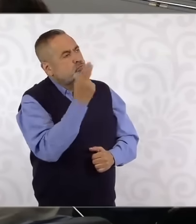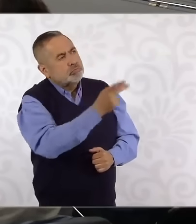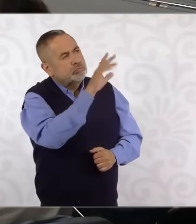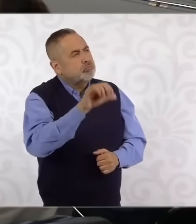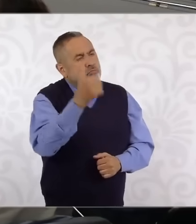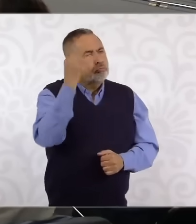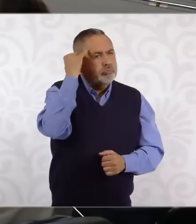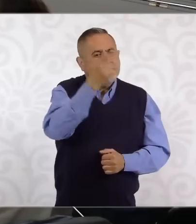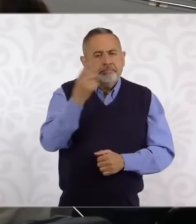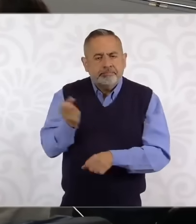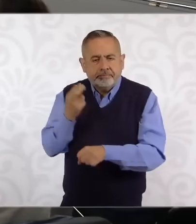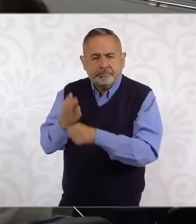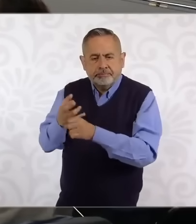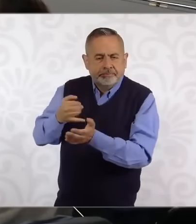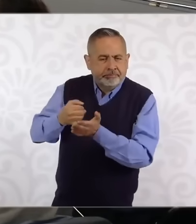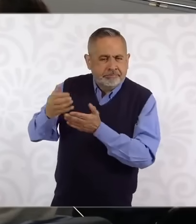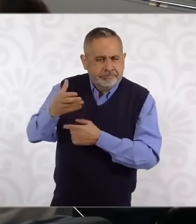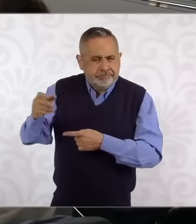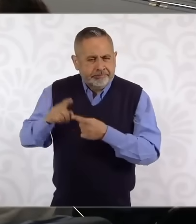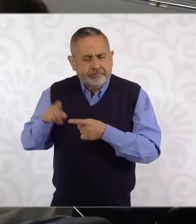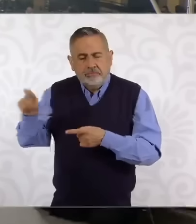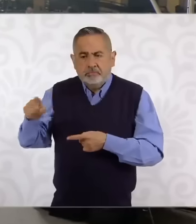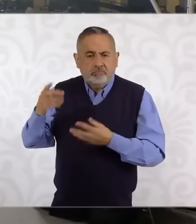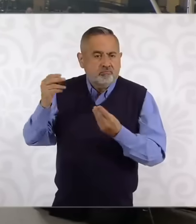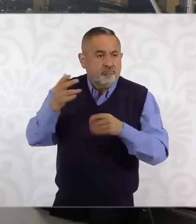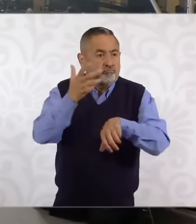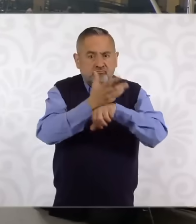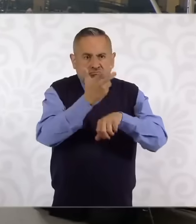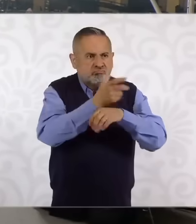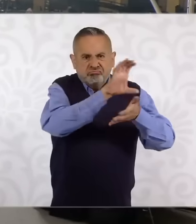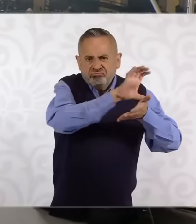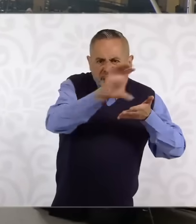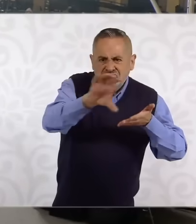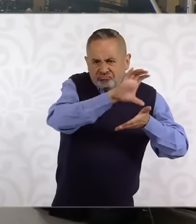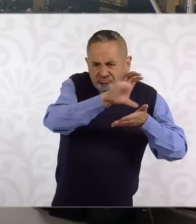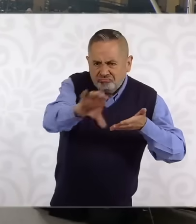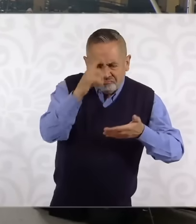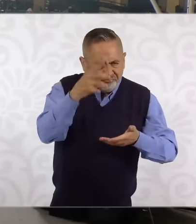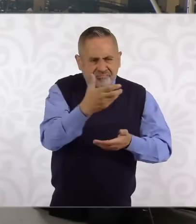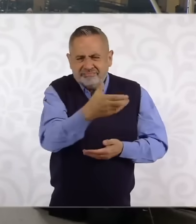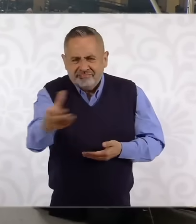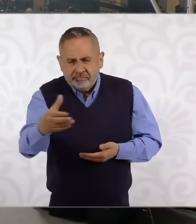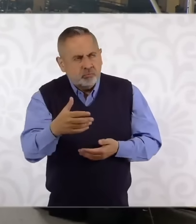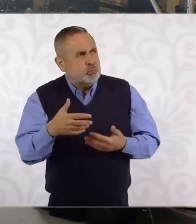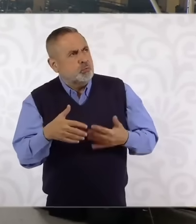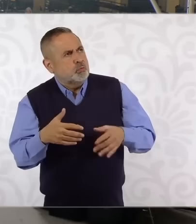secretario de agricultura es este enorme subsidio en Estados Unidos al campo. Mencionaba cerca de